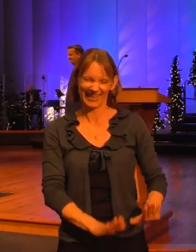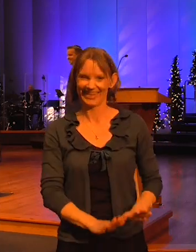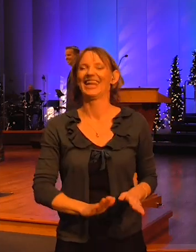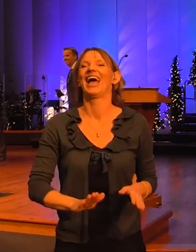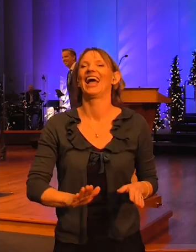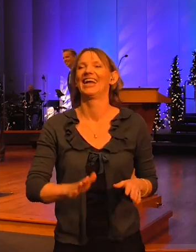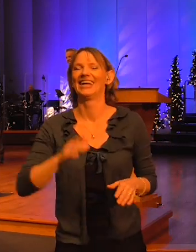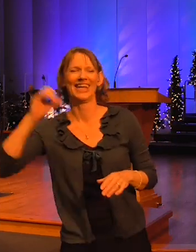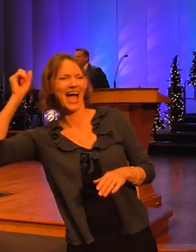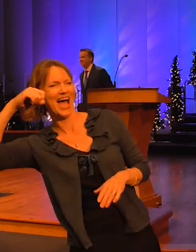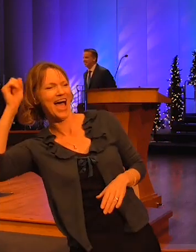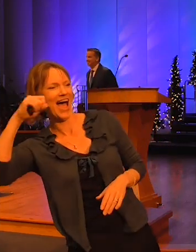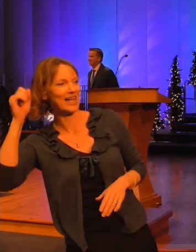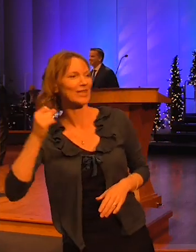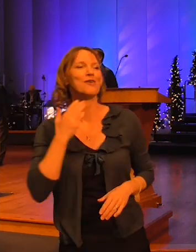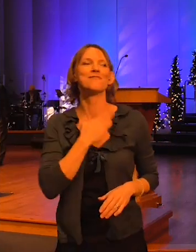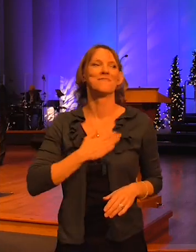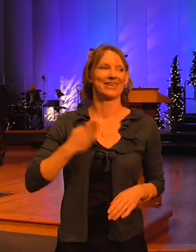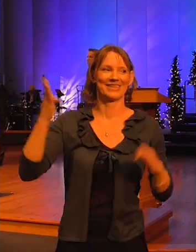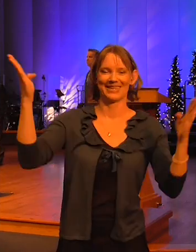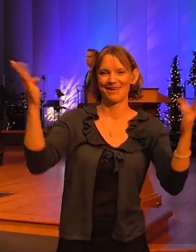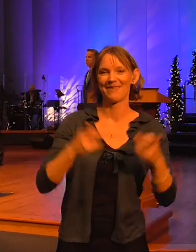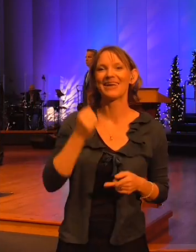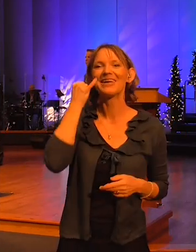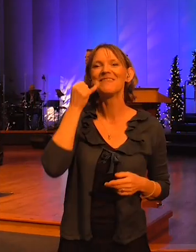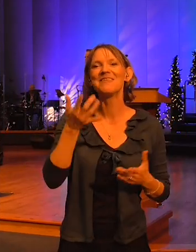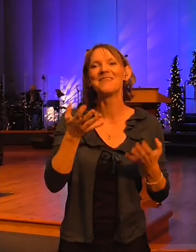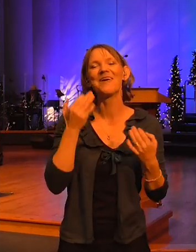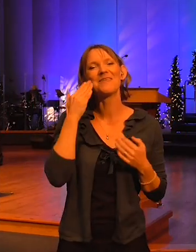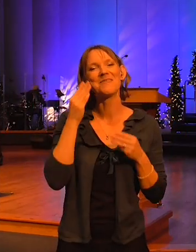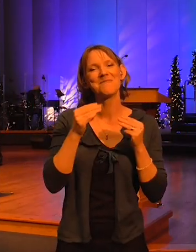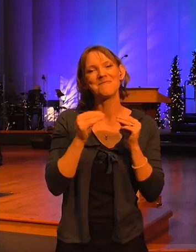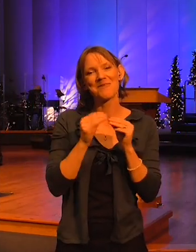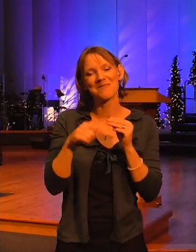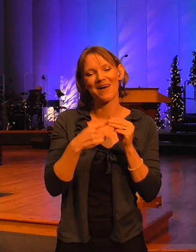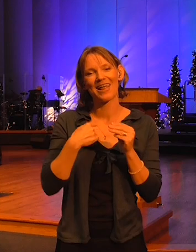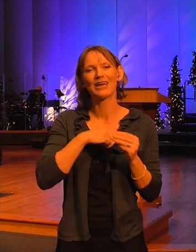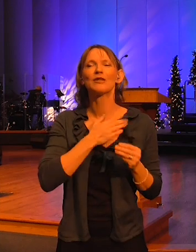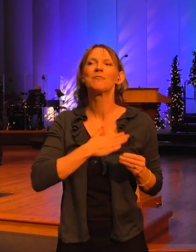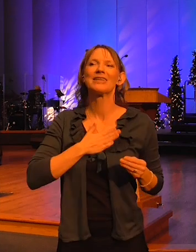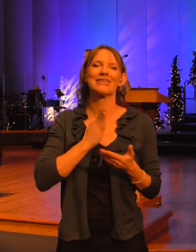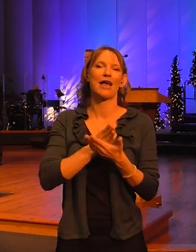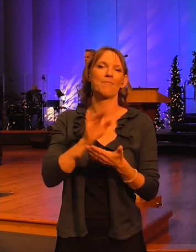regresar y, si quieres saber más sobre nosotros, ven a nuestro Centro de bienvenida. Tenemos un regalo para ti